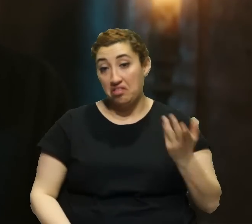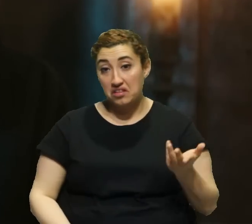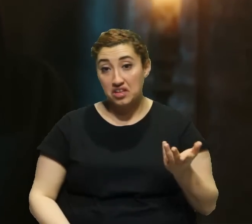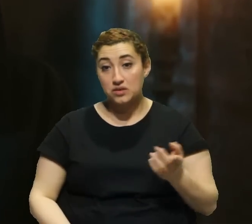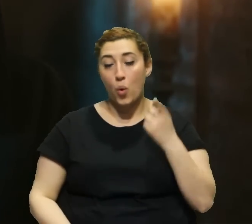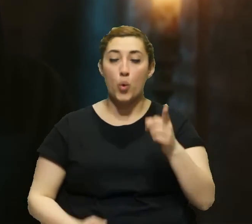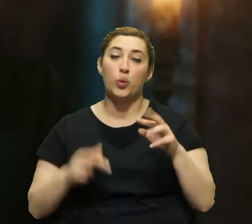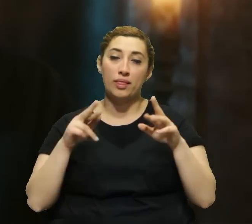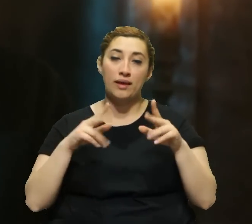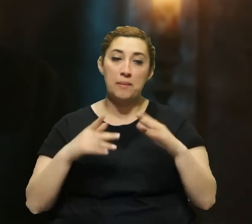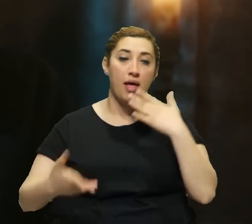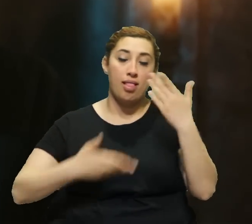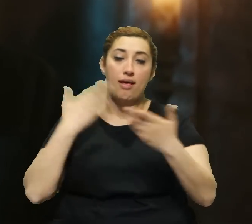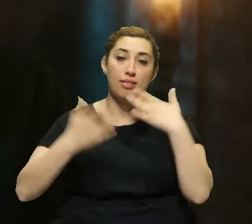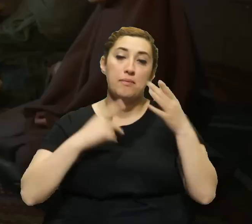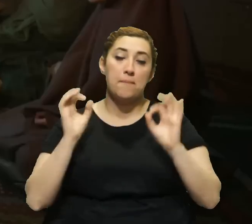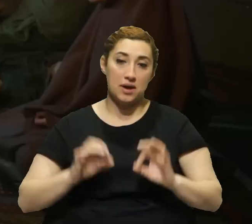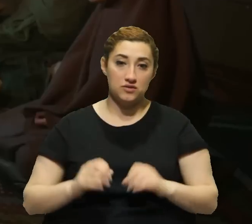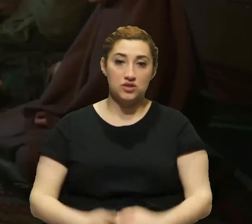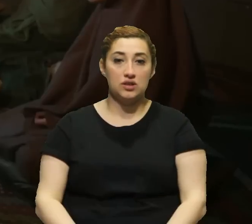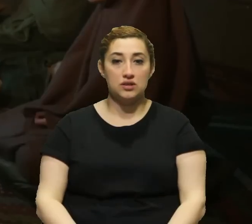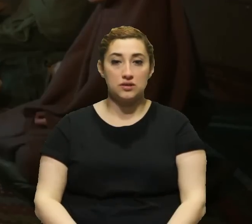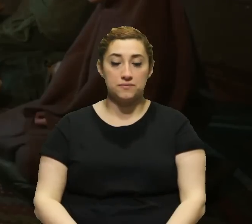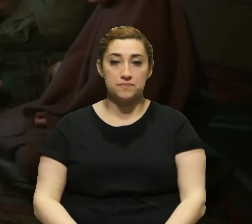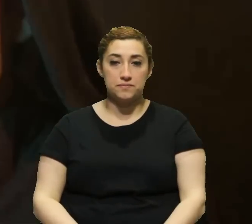...ona göre anlatmaya koyuldu.